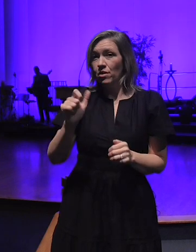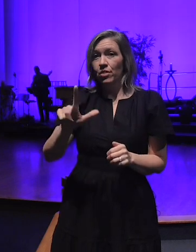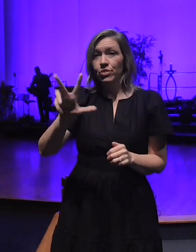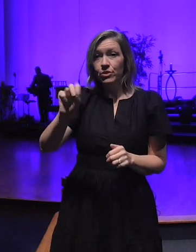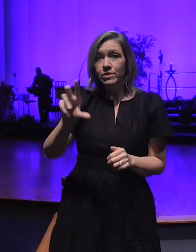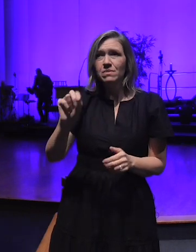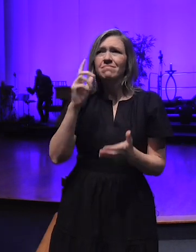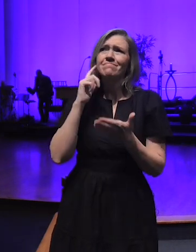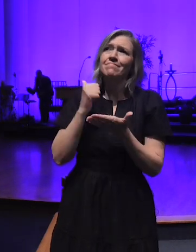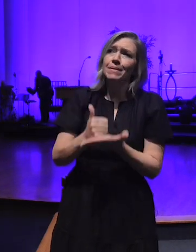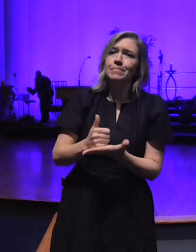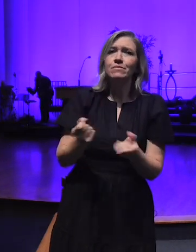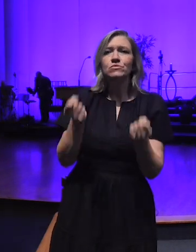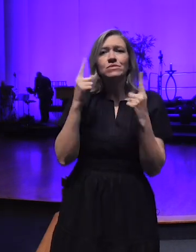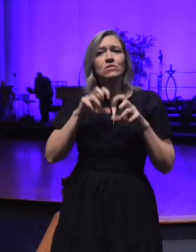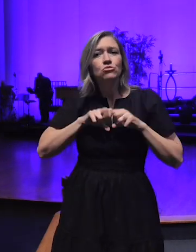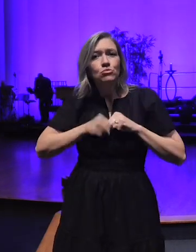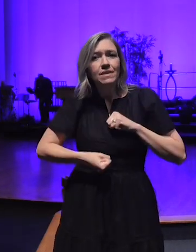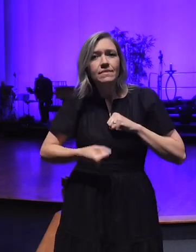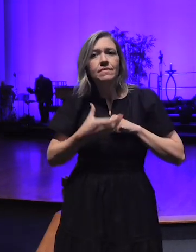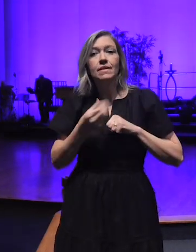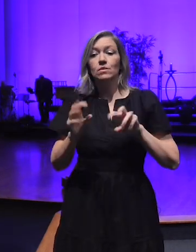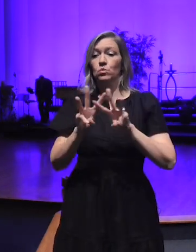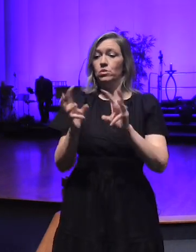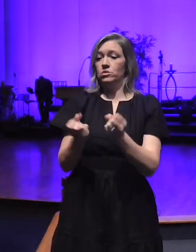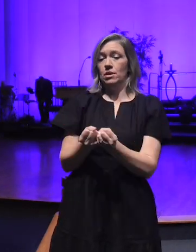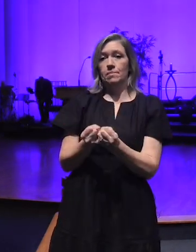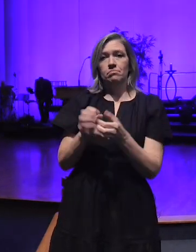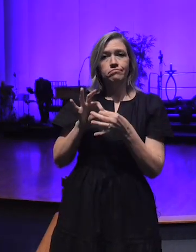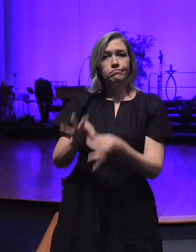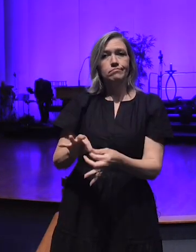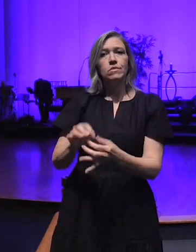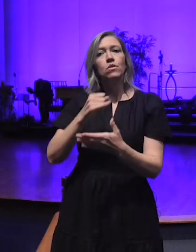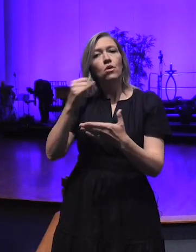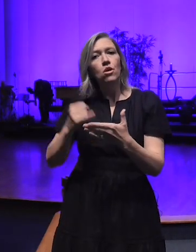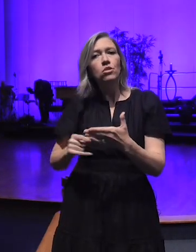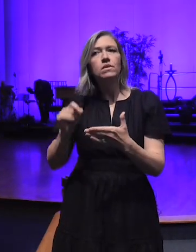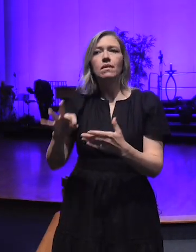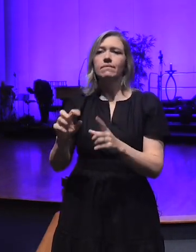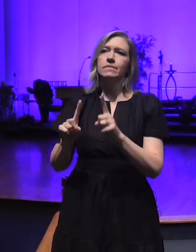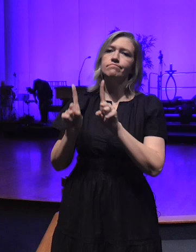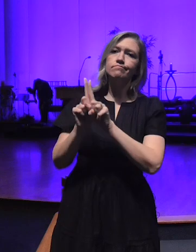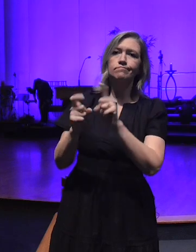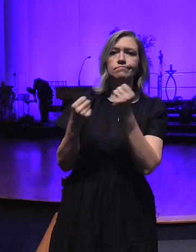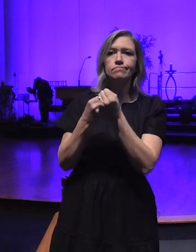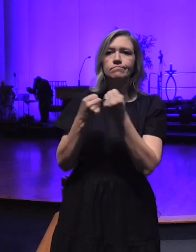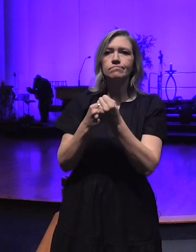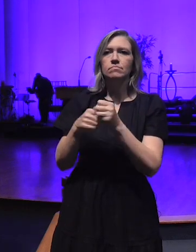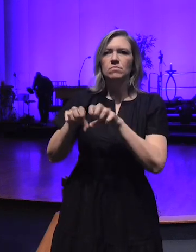taller sobre el arte de acompañar a los mner. Los boletos ya están a la venta y las flores de primavera para